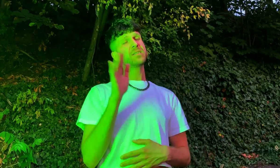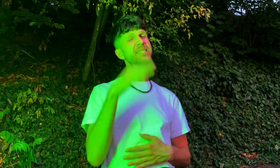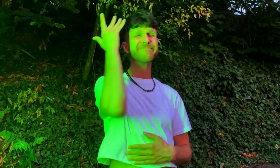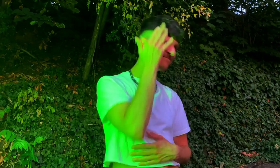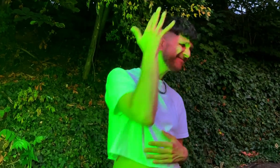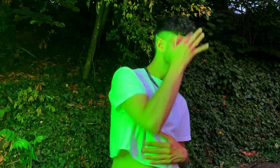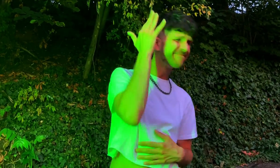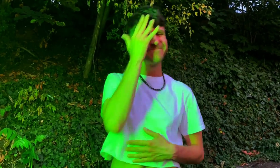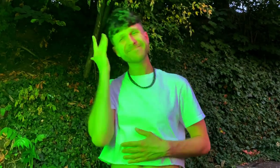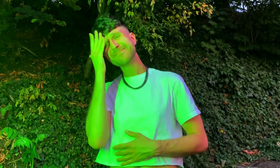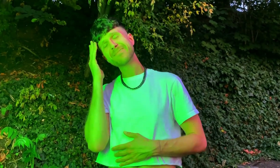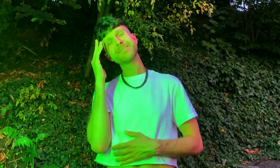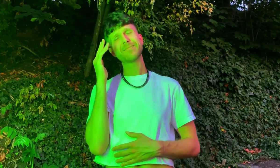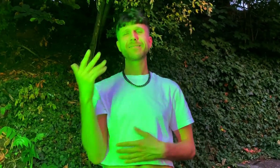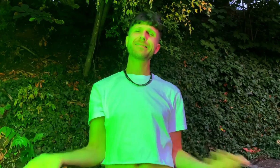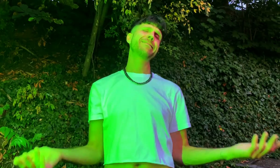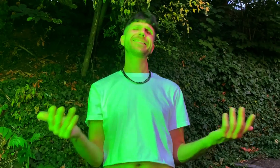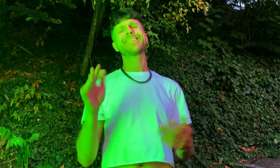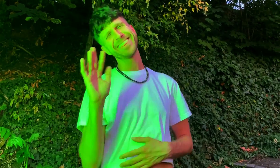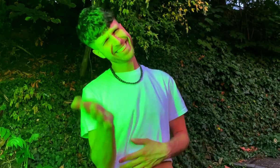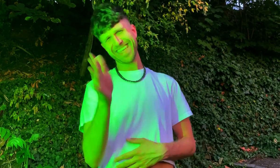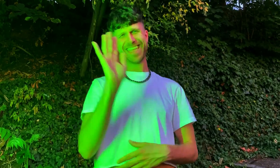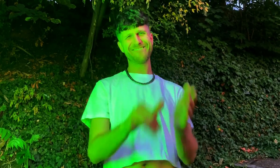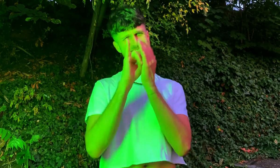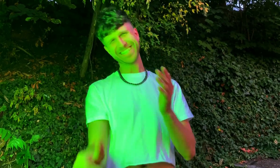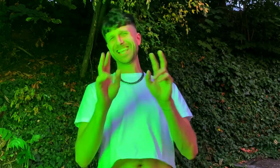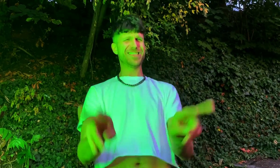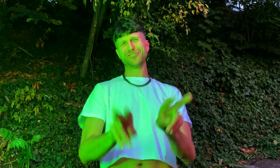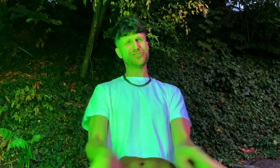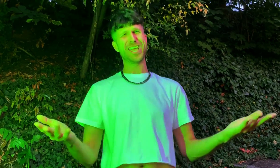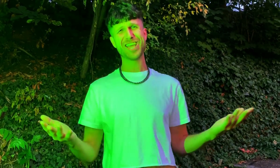Nepřemýšlej nad svými chybami. Ser na to, to už je teď jedno.